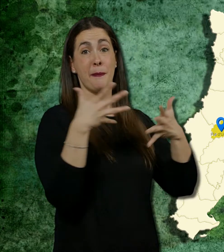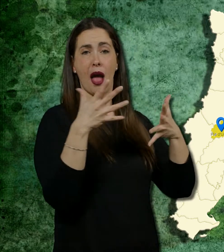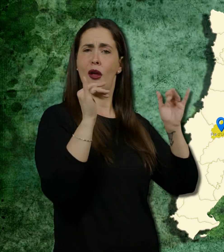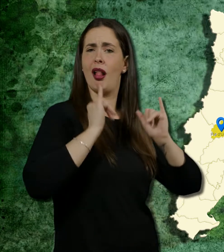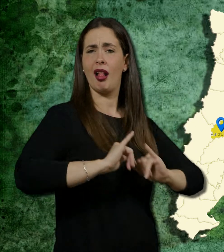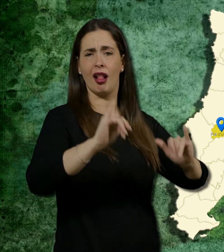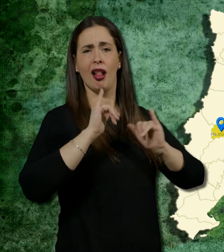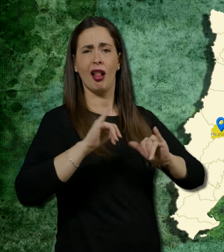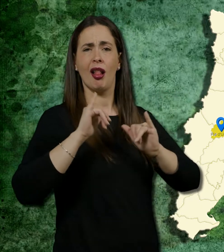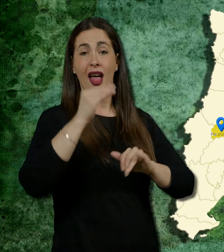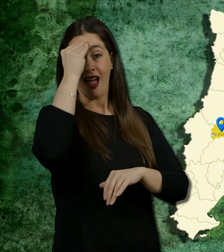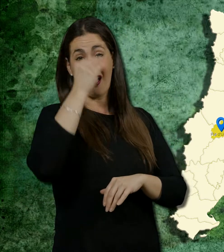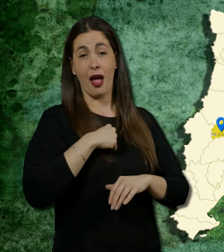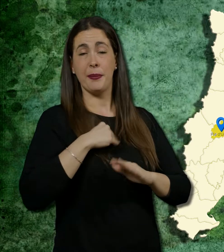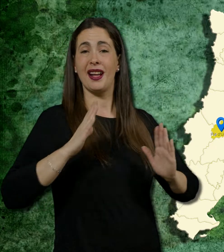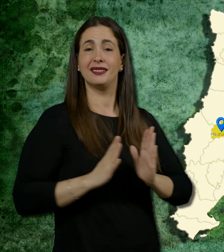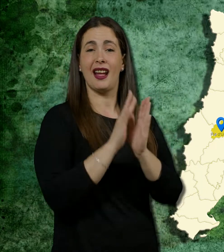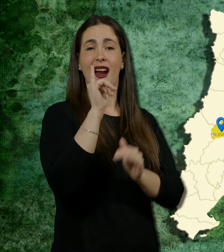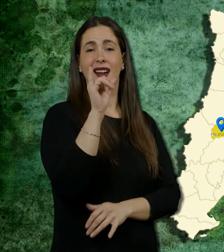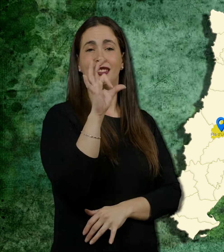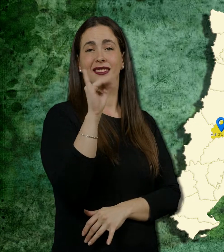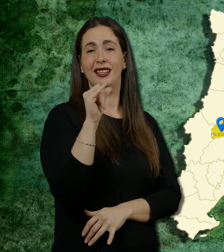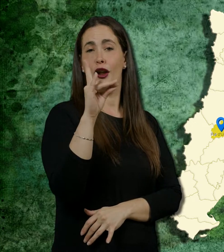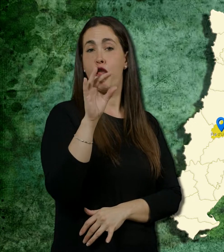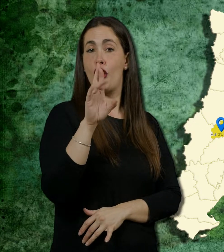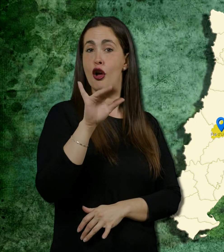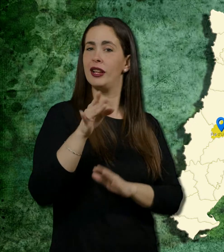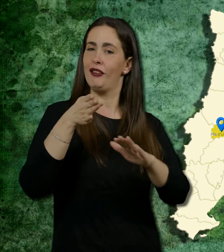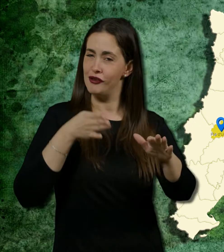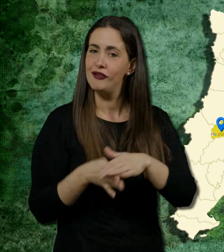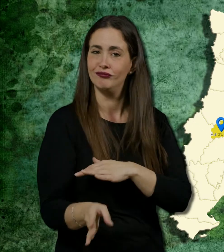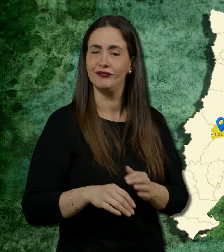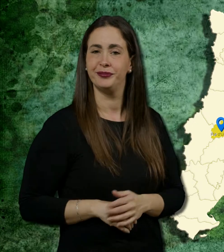Passejar per la plaça Major i veure la capella de Sant Isidori.